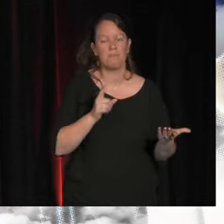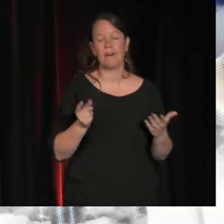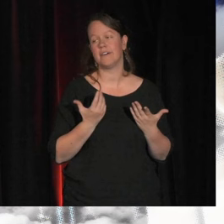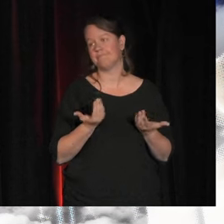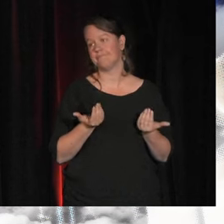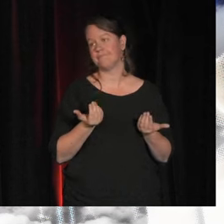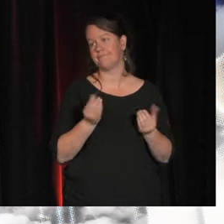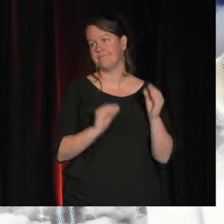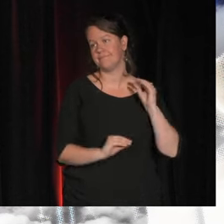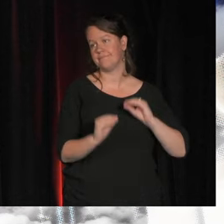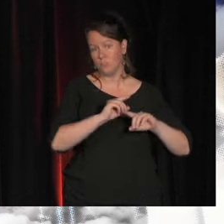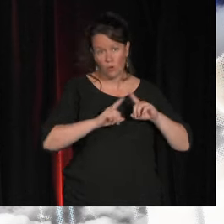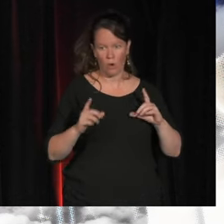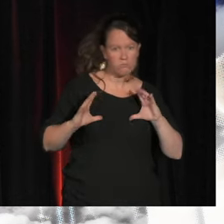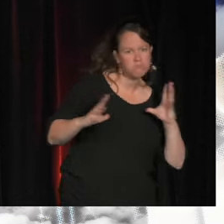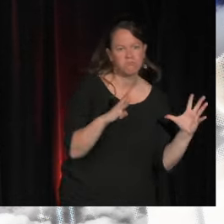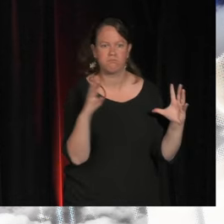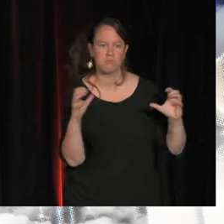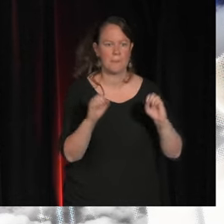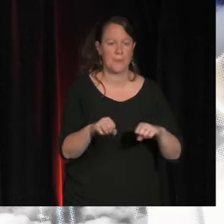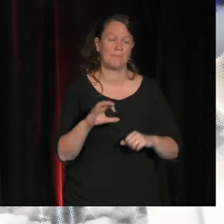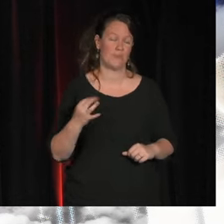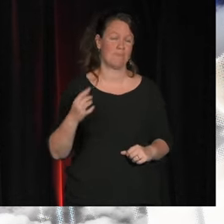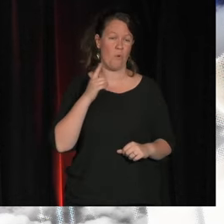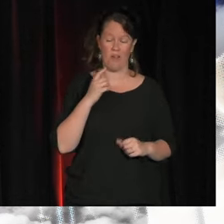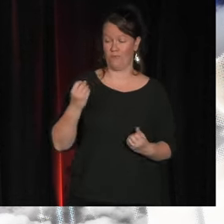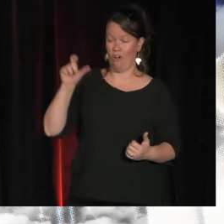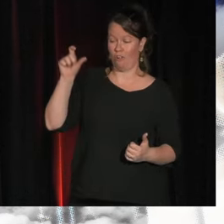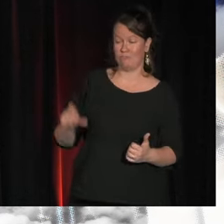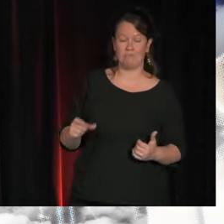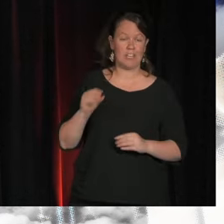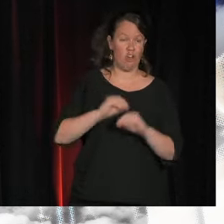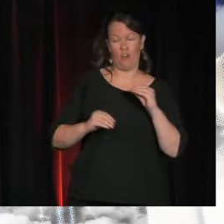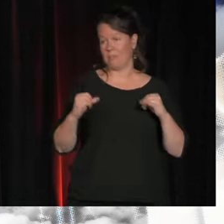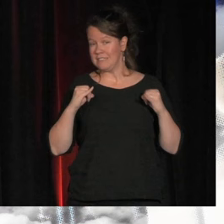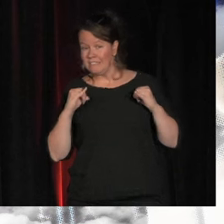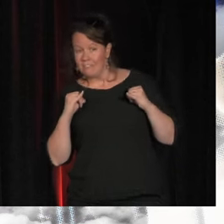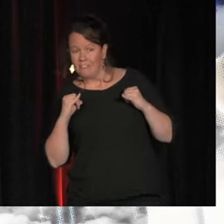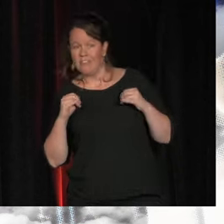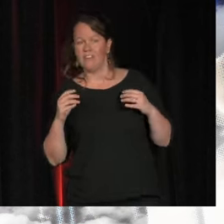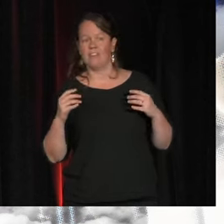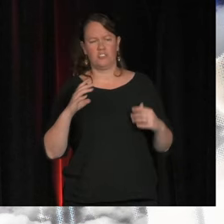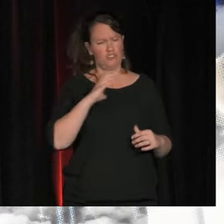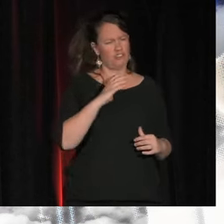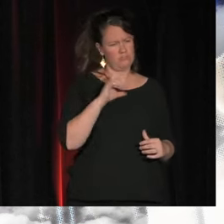C'est un défi, parce que, oui, en général, le fait de soigner, c'est assez passif. Il y a un perso qui est comme ça dans Overwatch, que des gens aiment